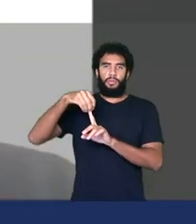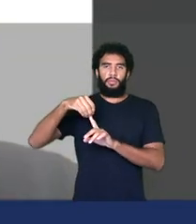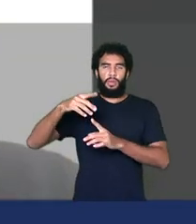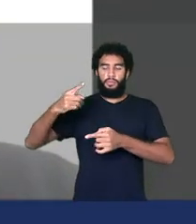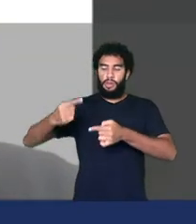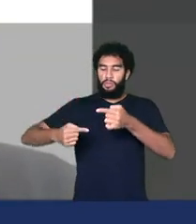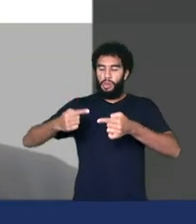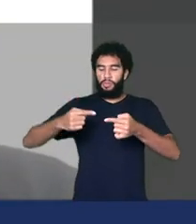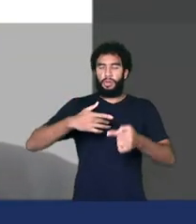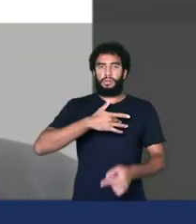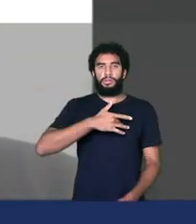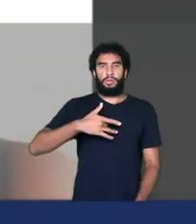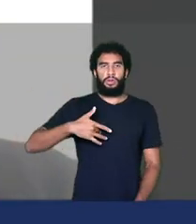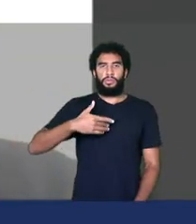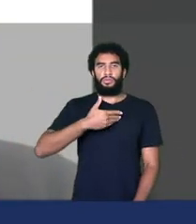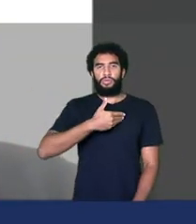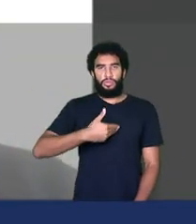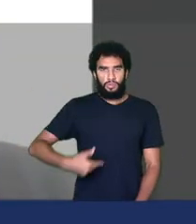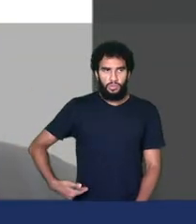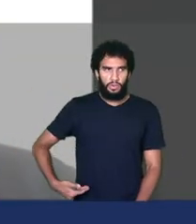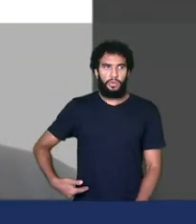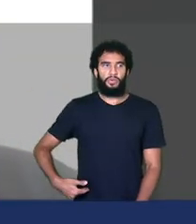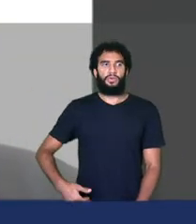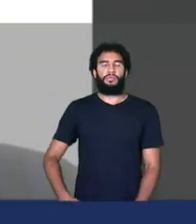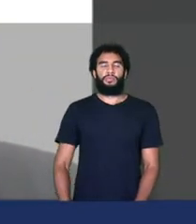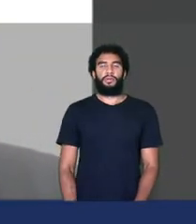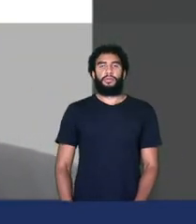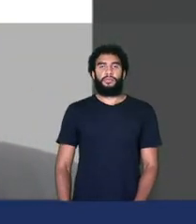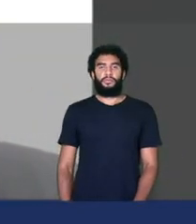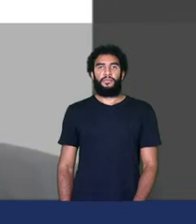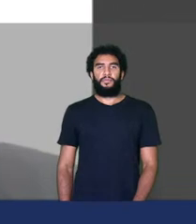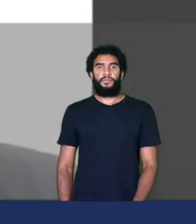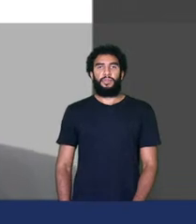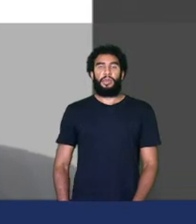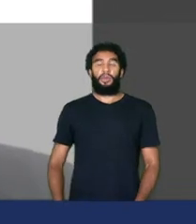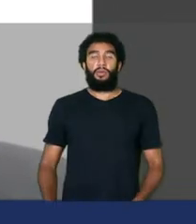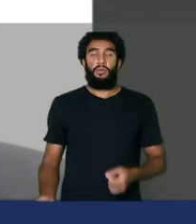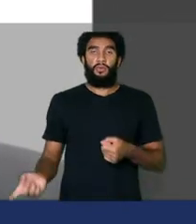POVO, A SOBERANIA NACIONAL, DEBATER A SAÚDE PÚBLICA, A